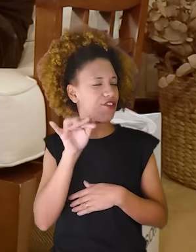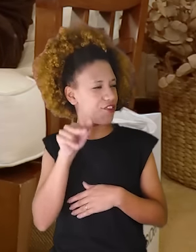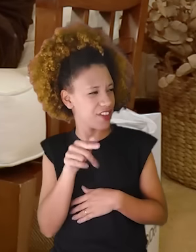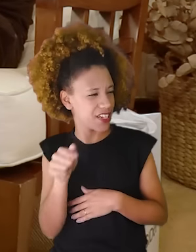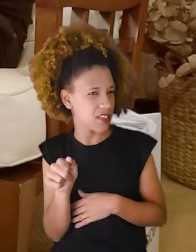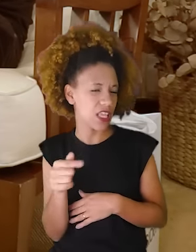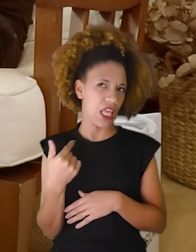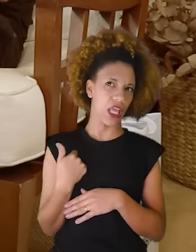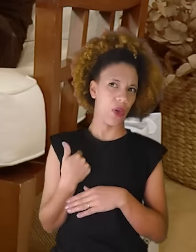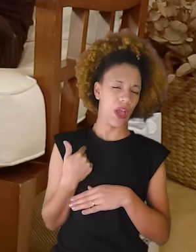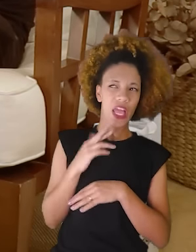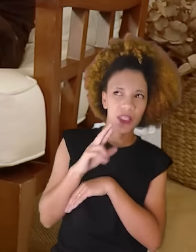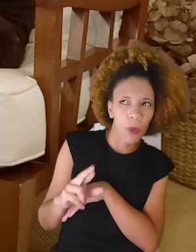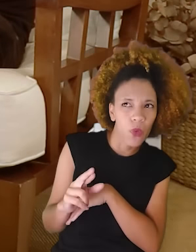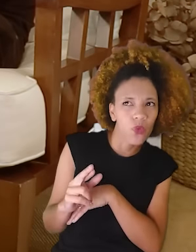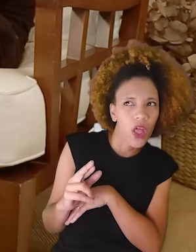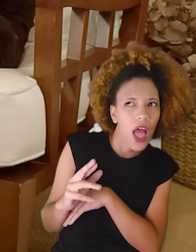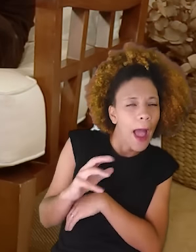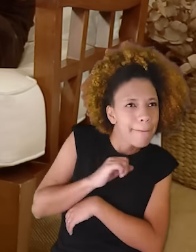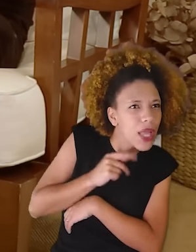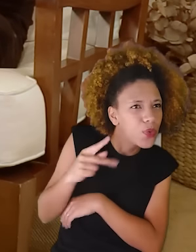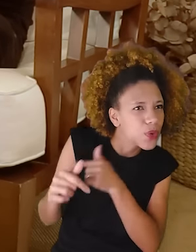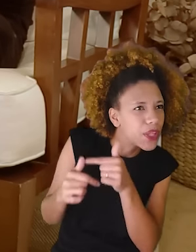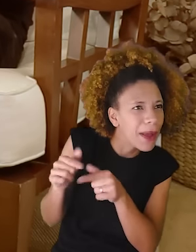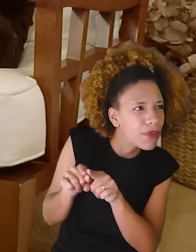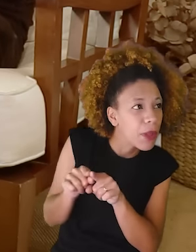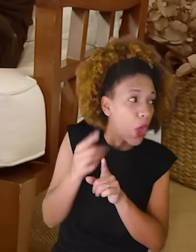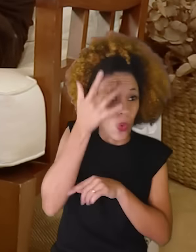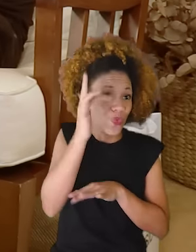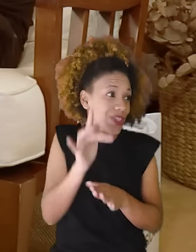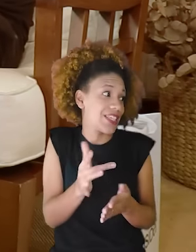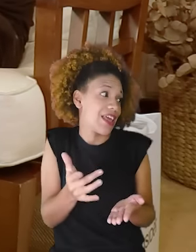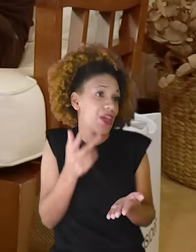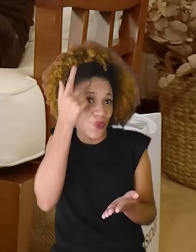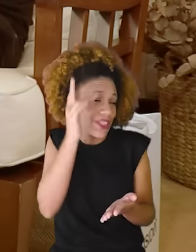Eu adorei o seu também como é que eu fico nessa situação eu não sei eu não sei essa [ __ ] e aí eu